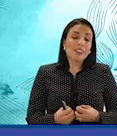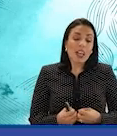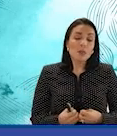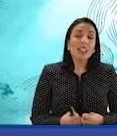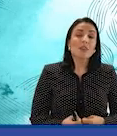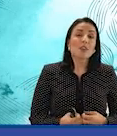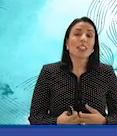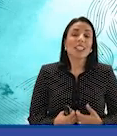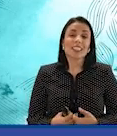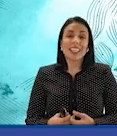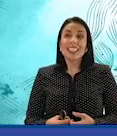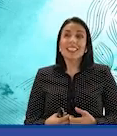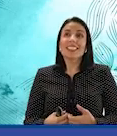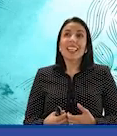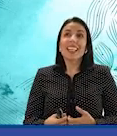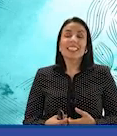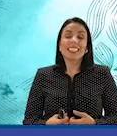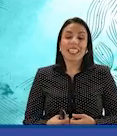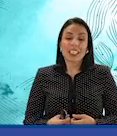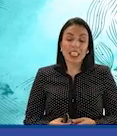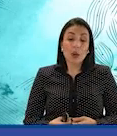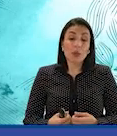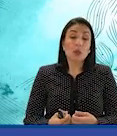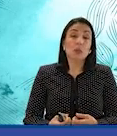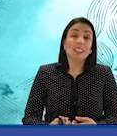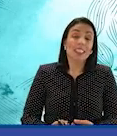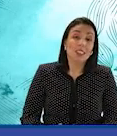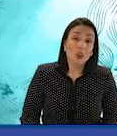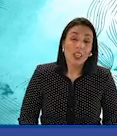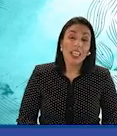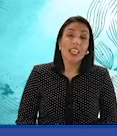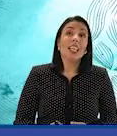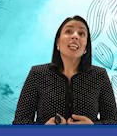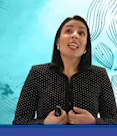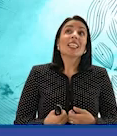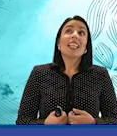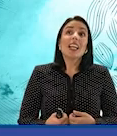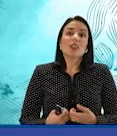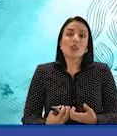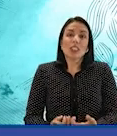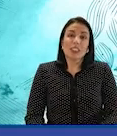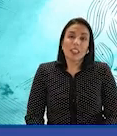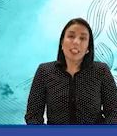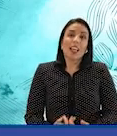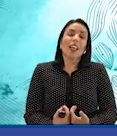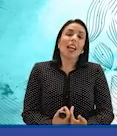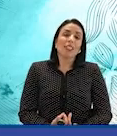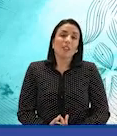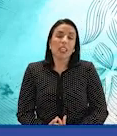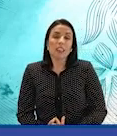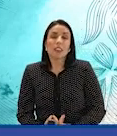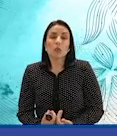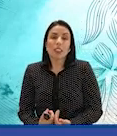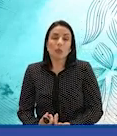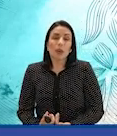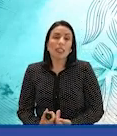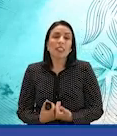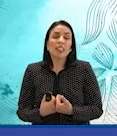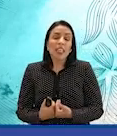realmente fortalecer la presupuestación y dar sostenibilidad a las finanzas municipales,